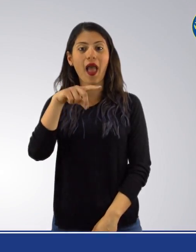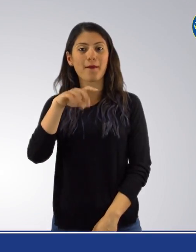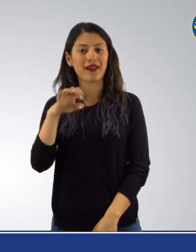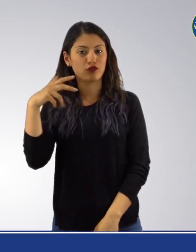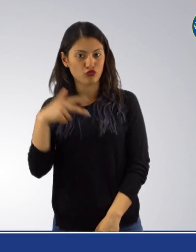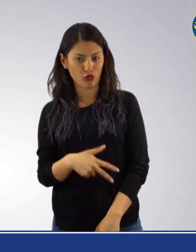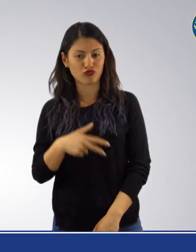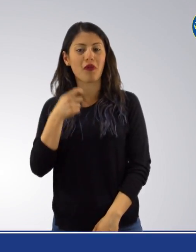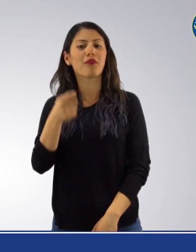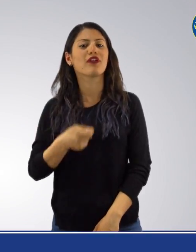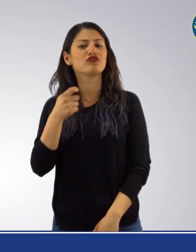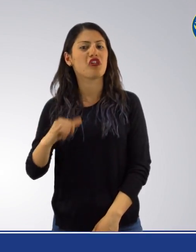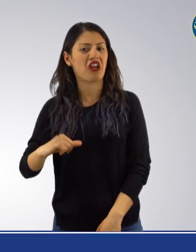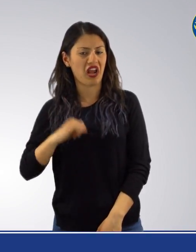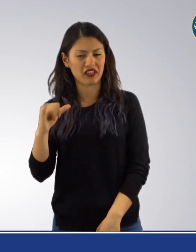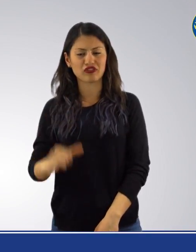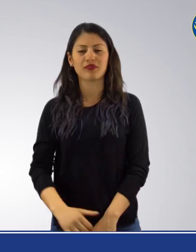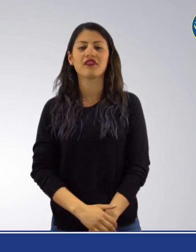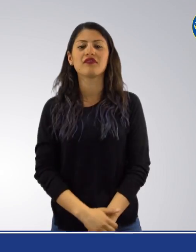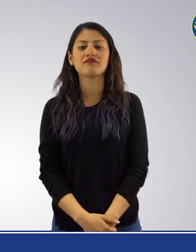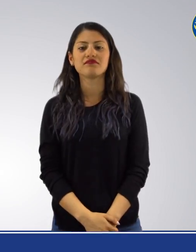Ape Sociale, Pensioni Anticipate